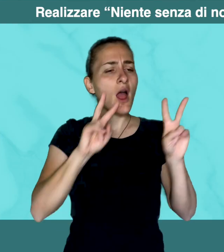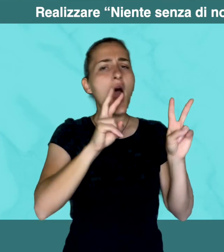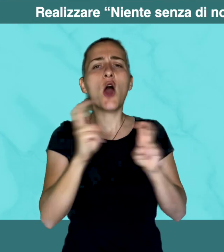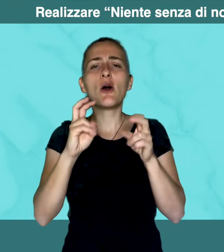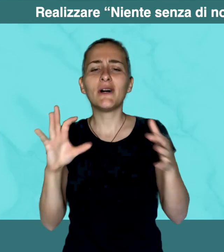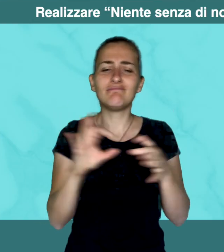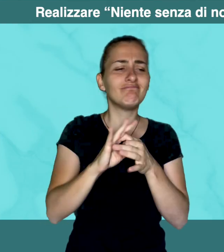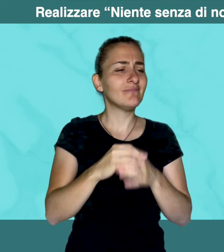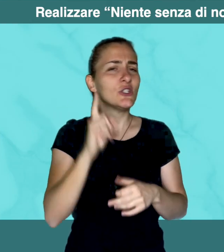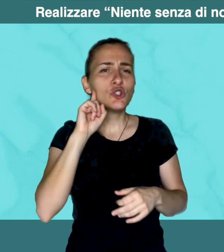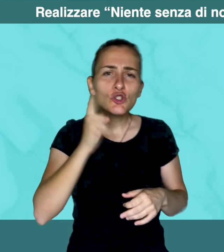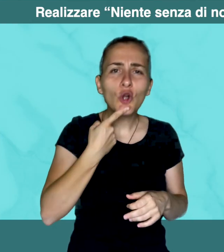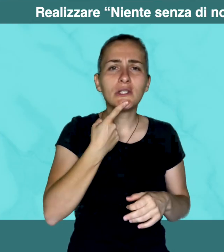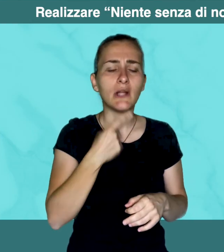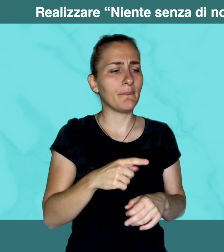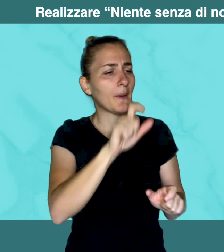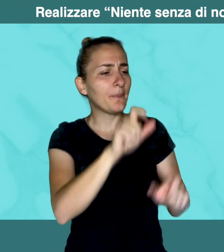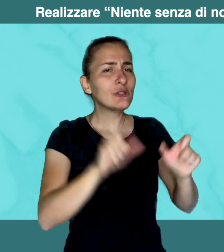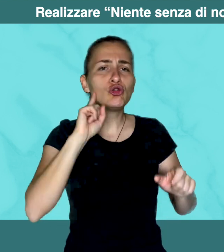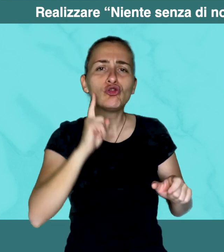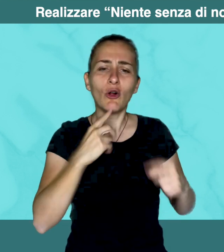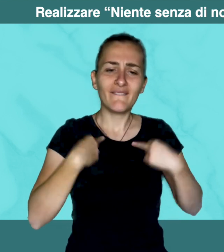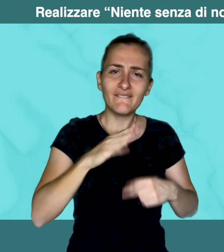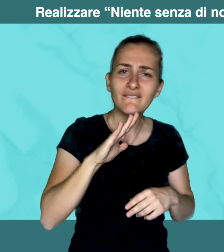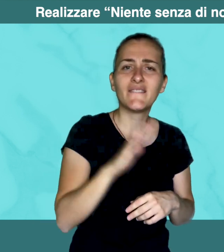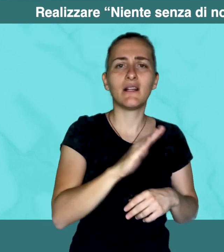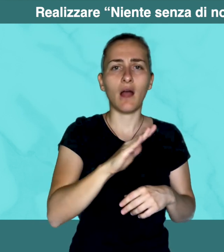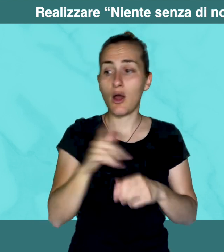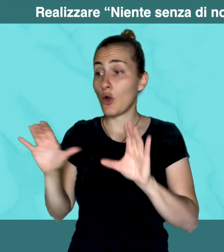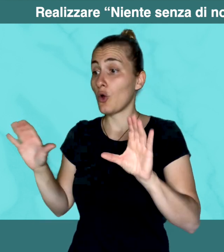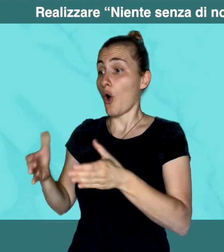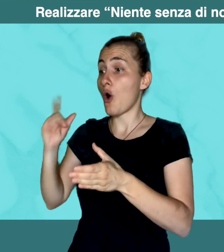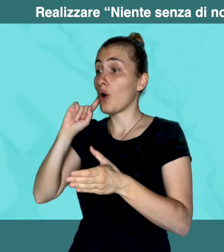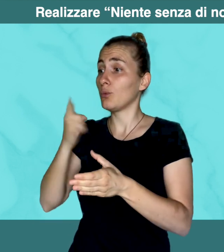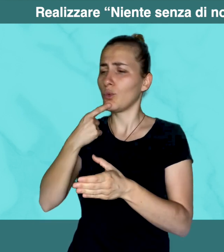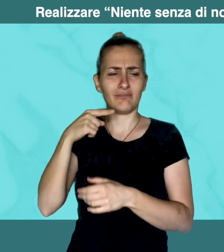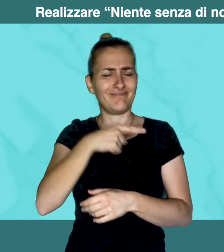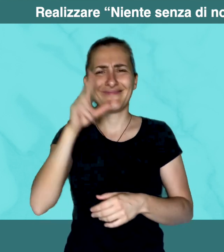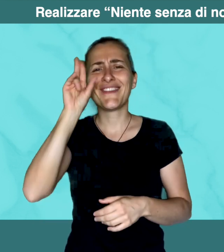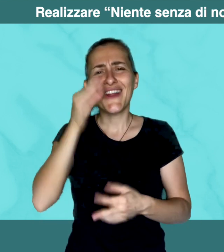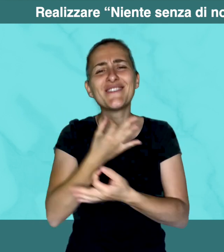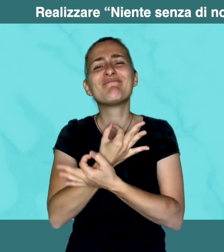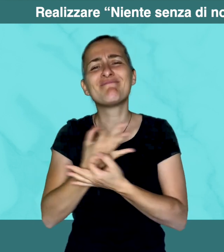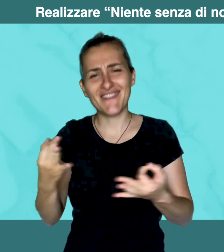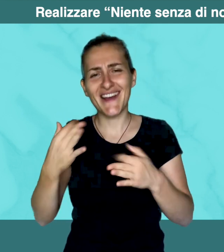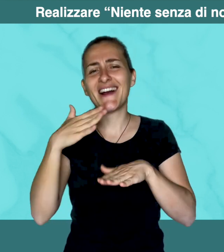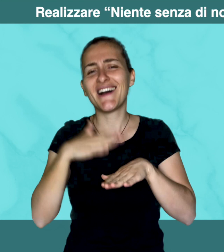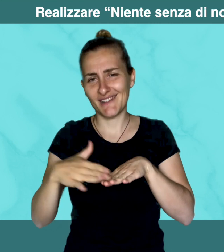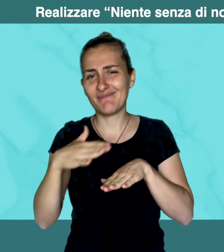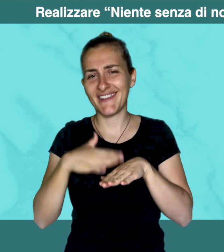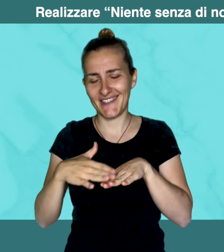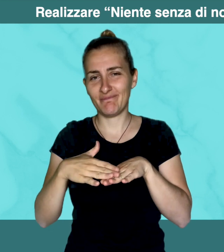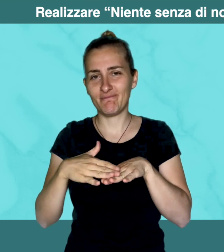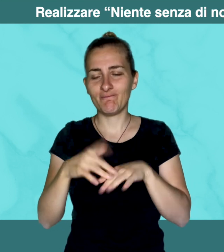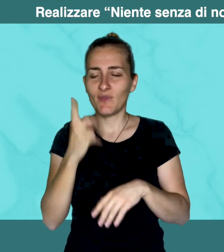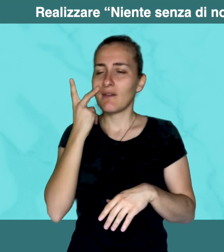Le comunità sorde conoscono molto bene com'è la vita delle persone sorde.